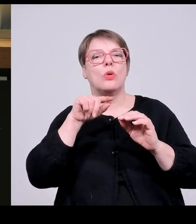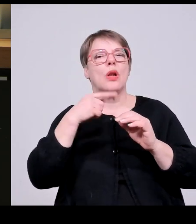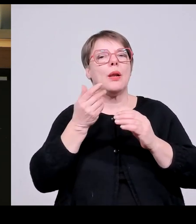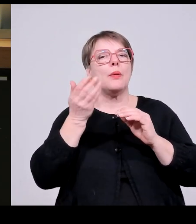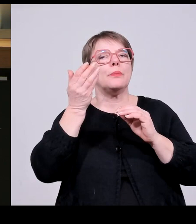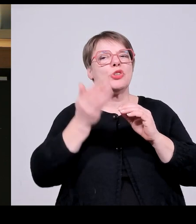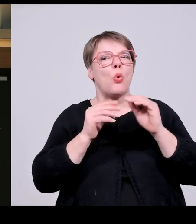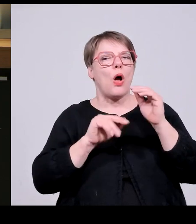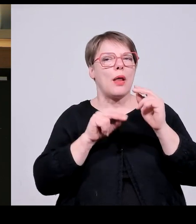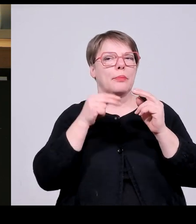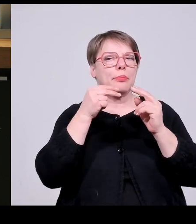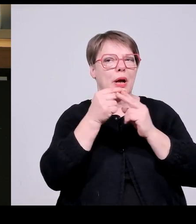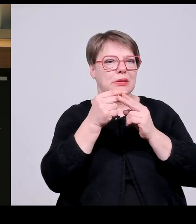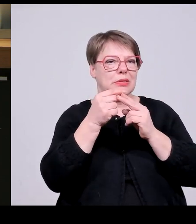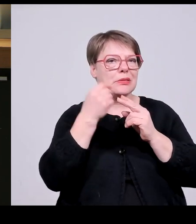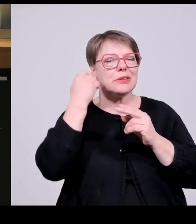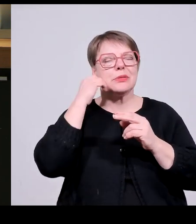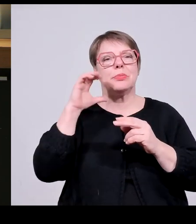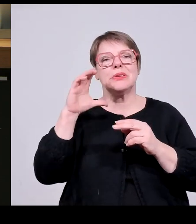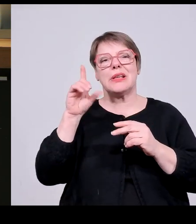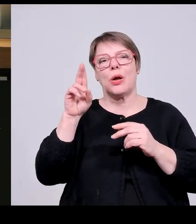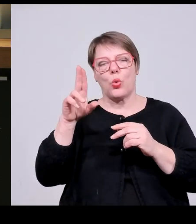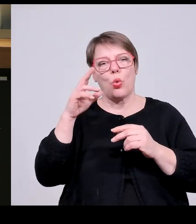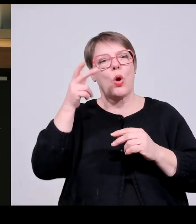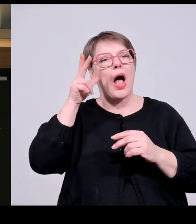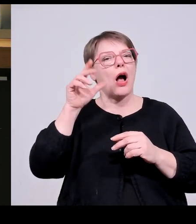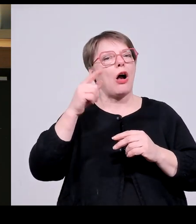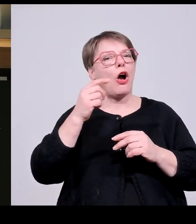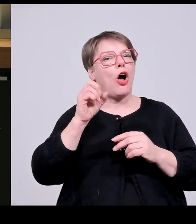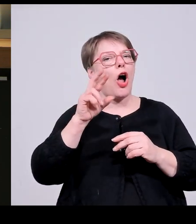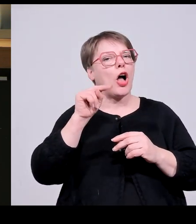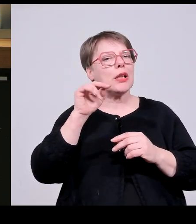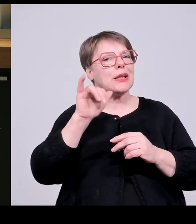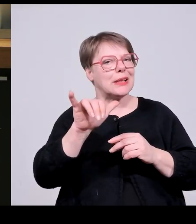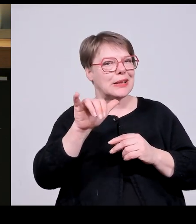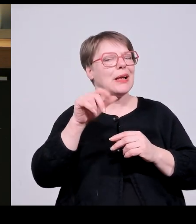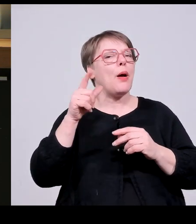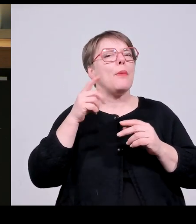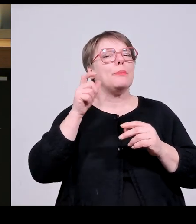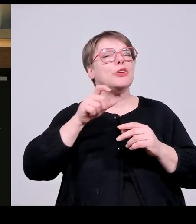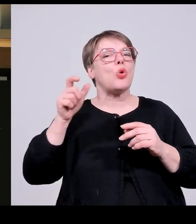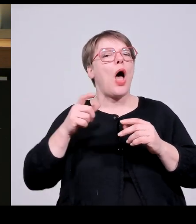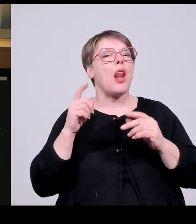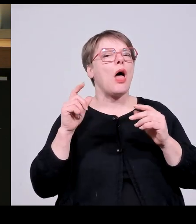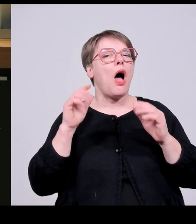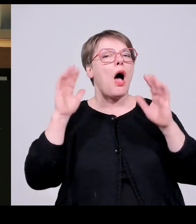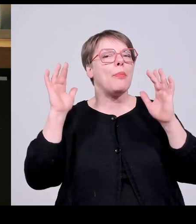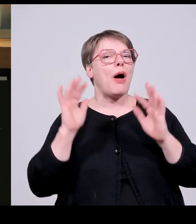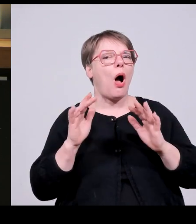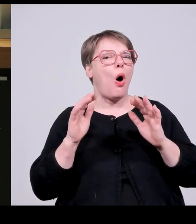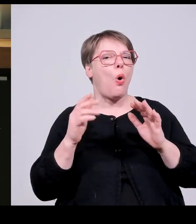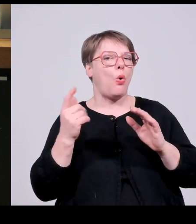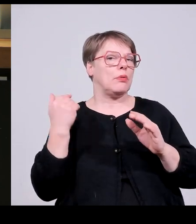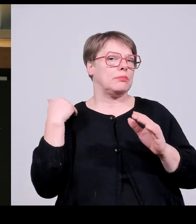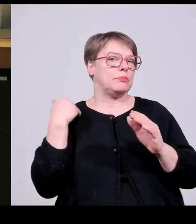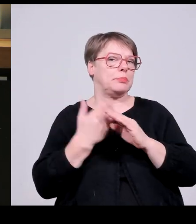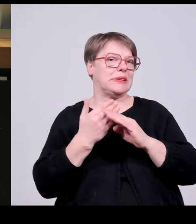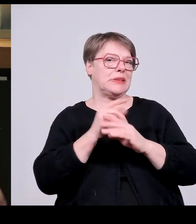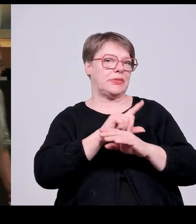Personalabbau gestoppt, Ende 2016 wieder Personal aufgebaut, das gehört zur Ehrlichkeit dazu.(Beifall) (Rednerwechsel)